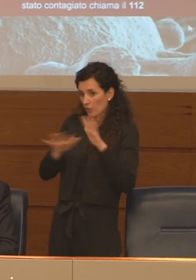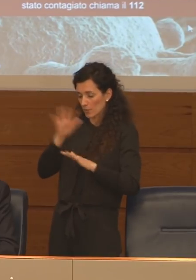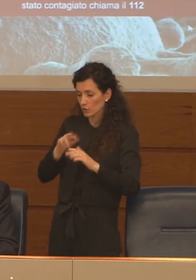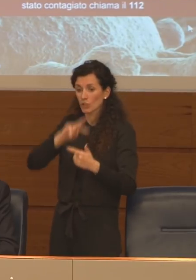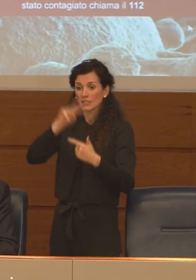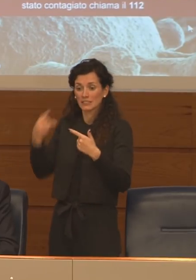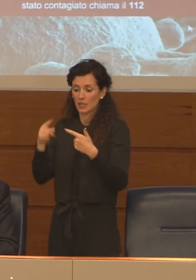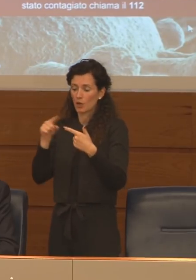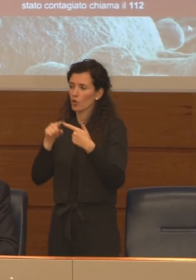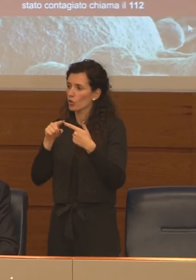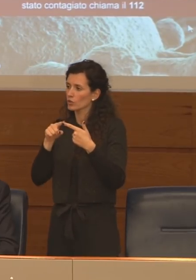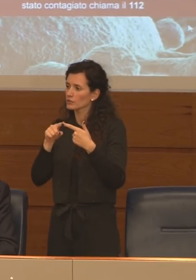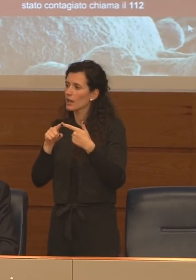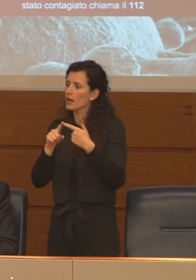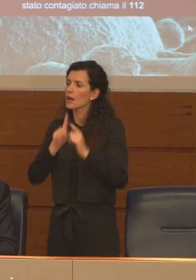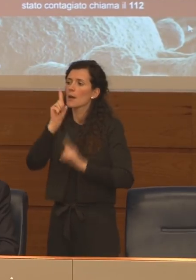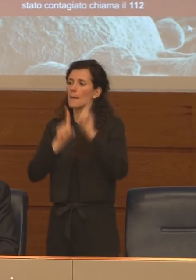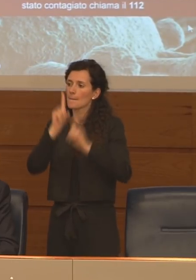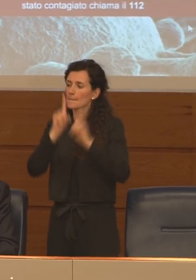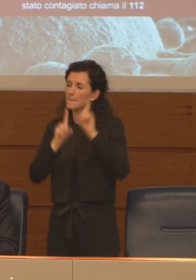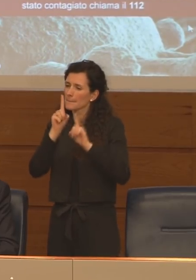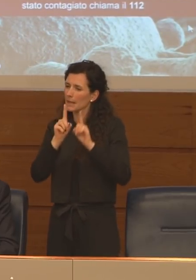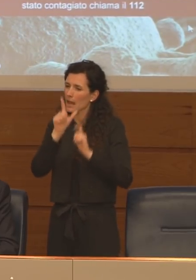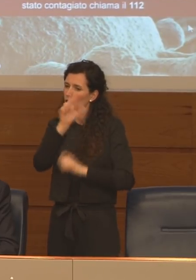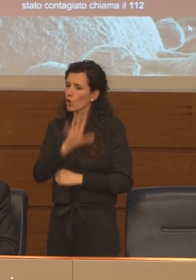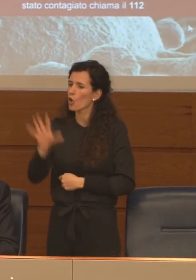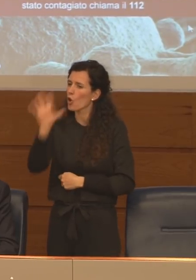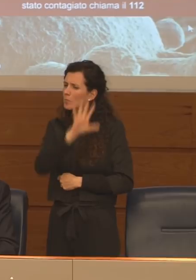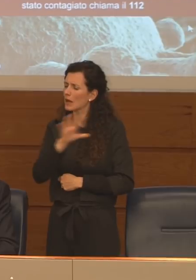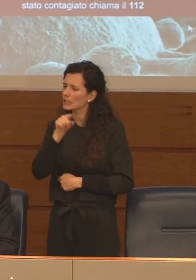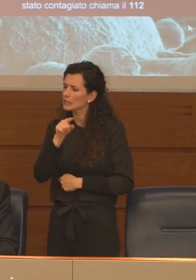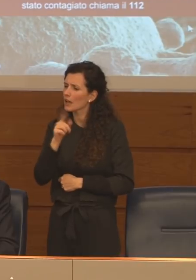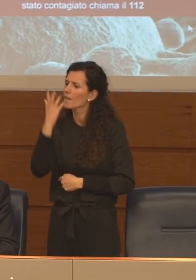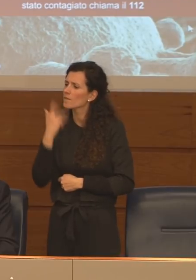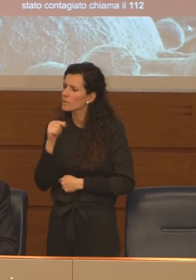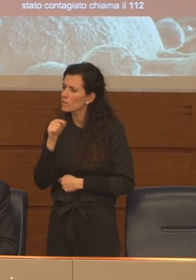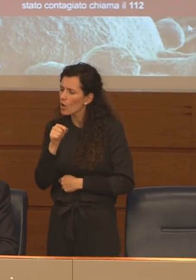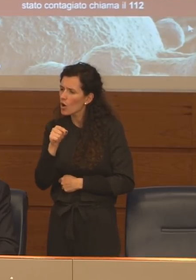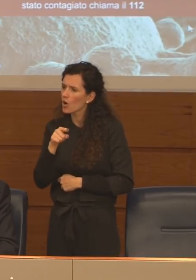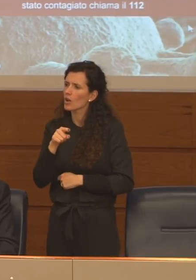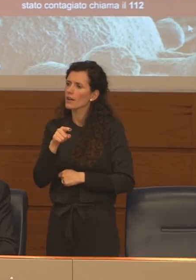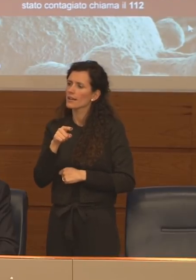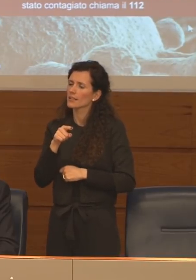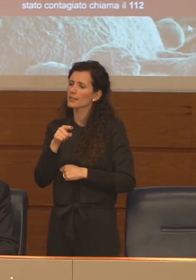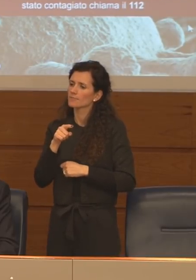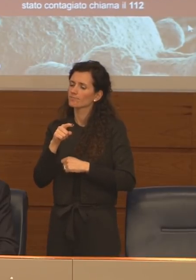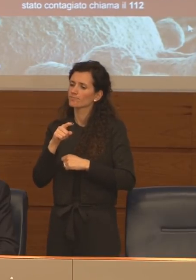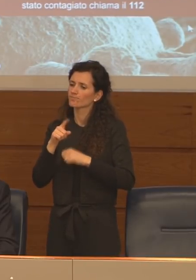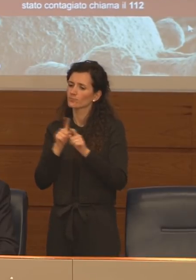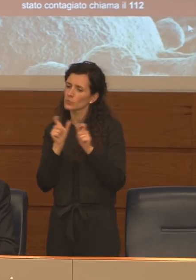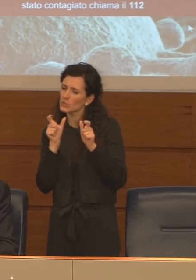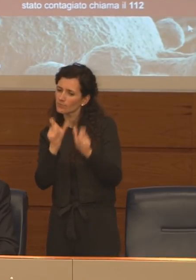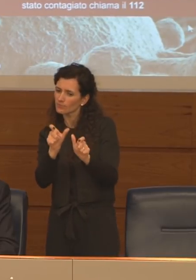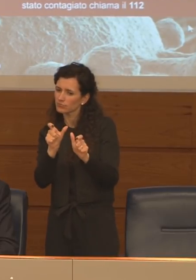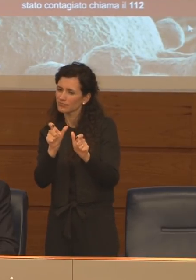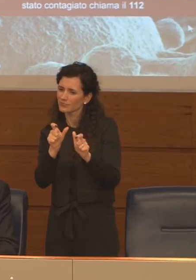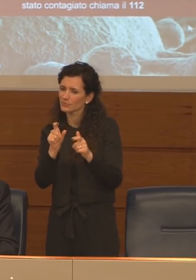domanda, da Milano, dalla Lombardia chiedono di prolungare le restrizioni ancora di una settimana per le scuole.